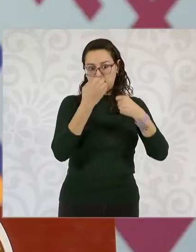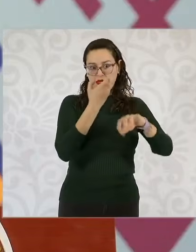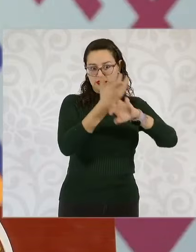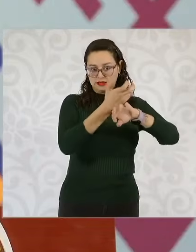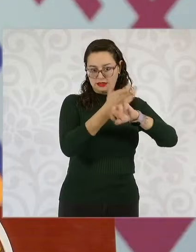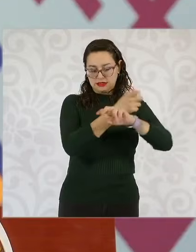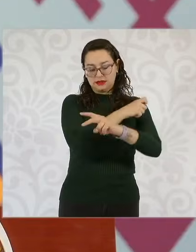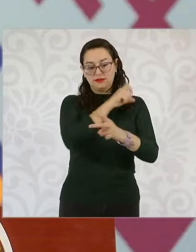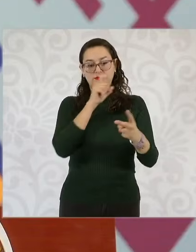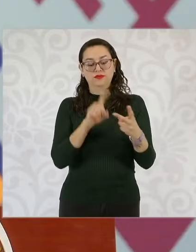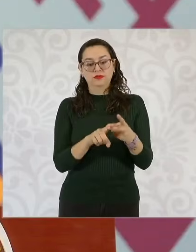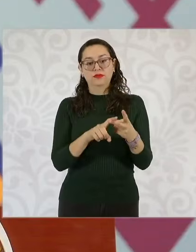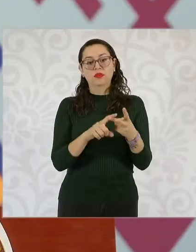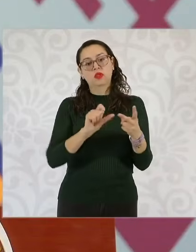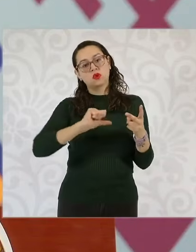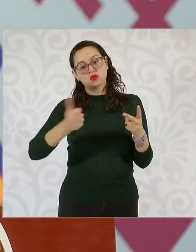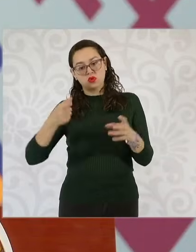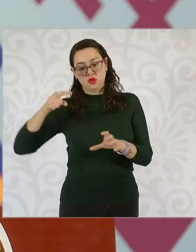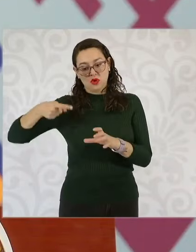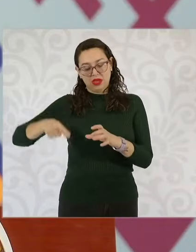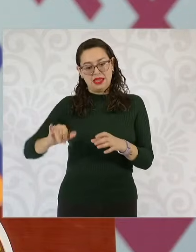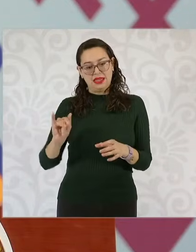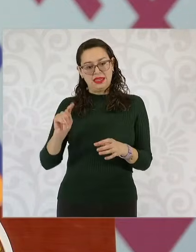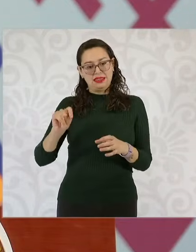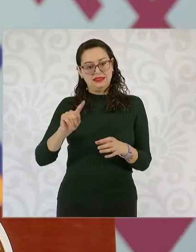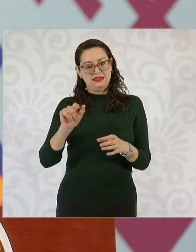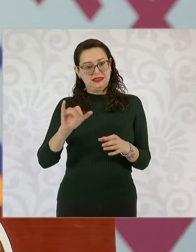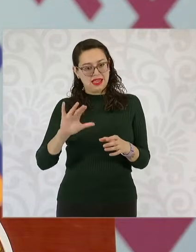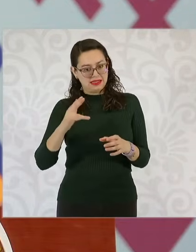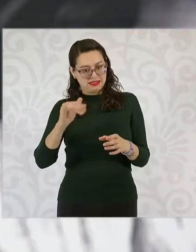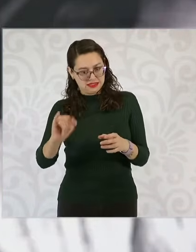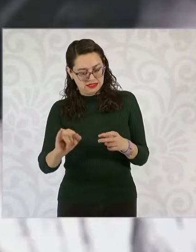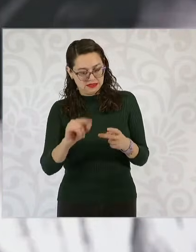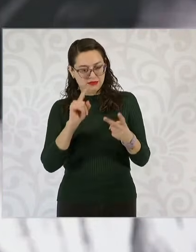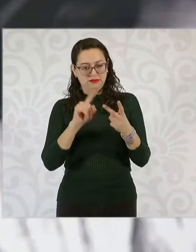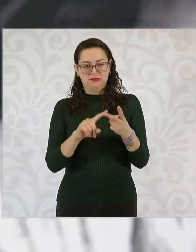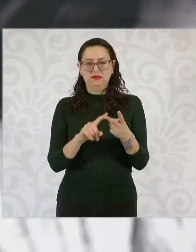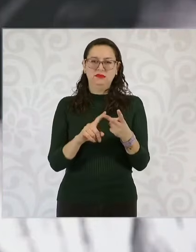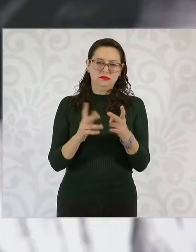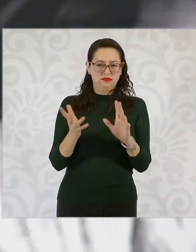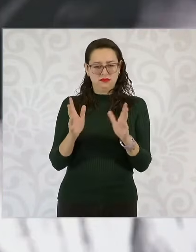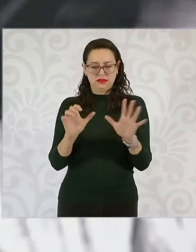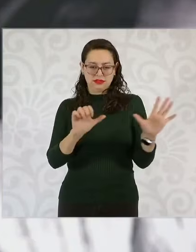es un muy muy buen yacimiento que vamos a llevar ahorita tiene como 600 millones de pies cúbicos